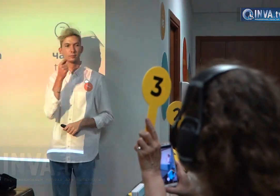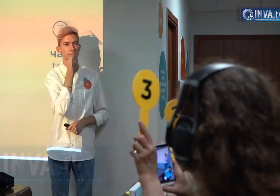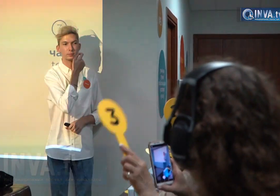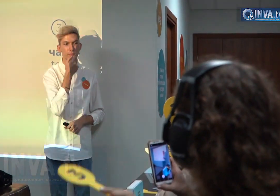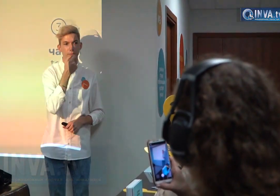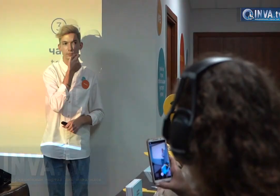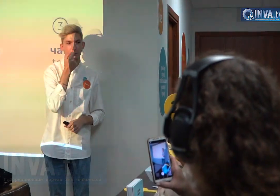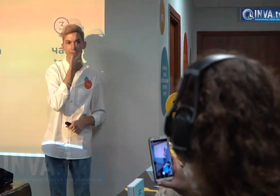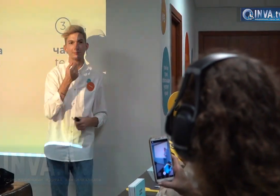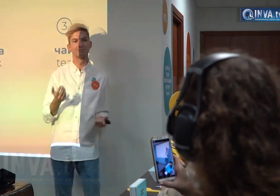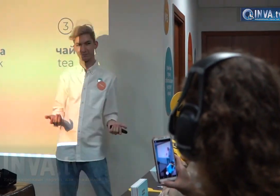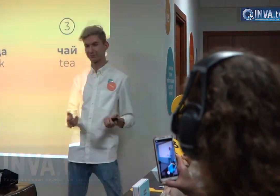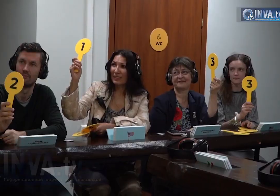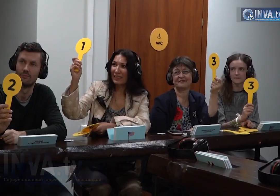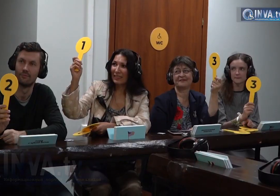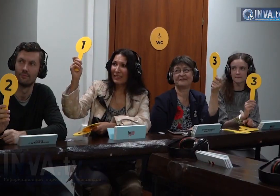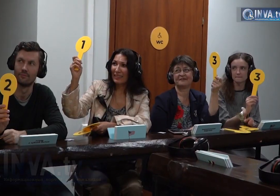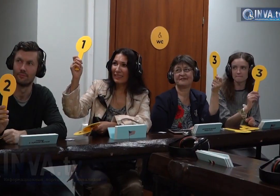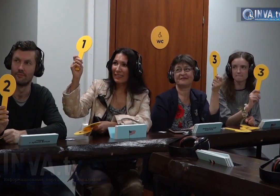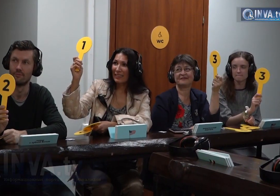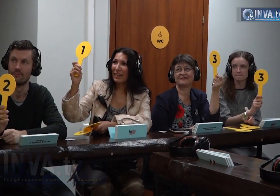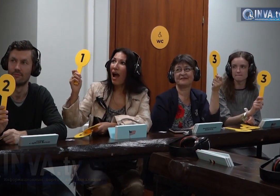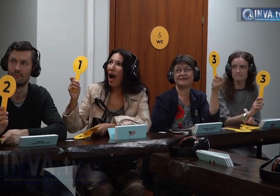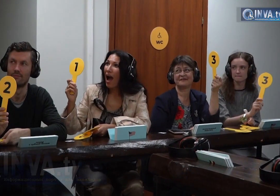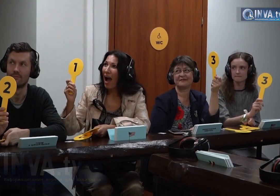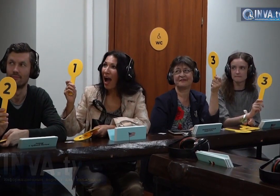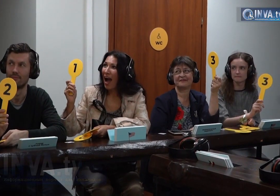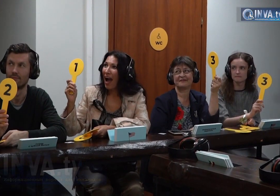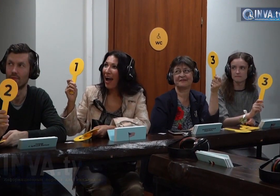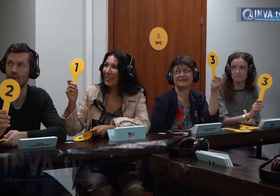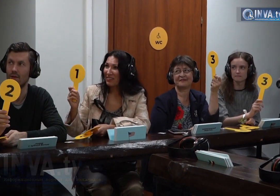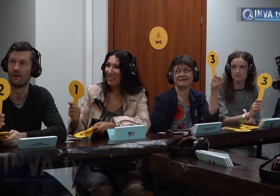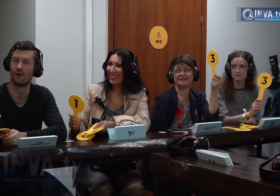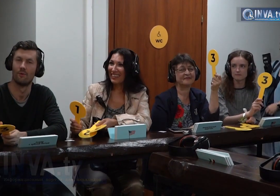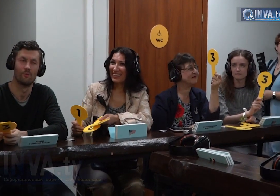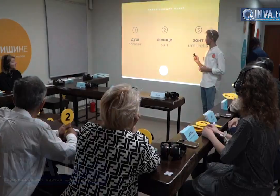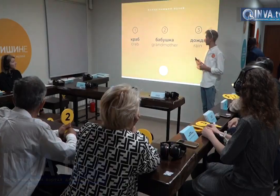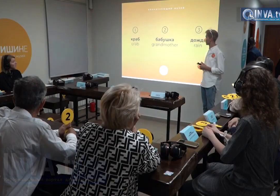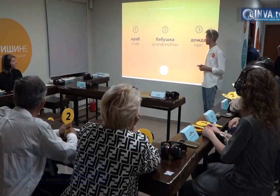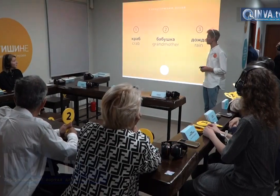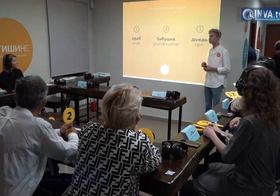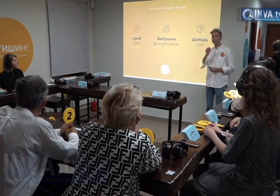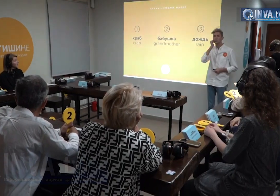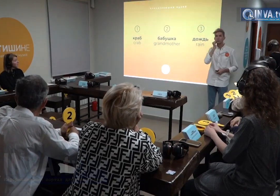Пройдя через непростые испытания – понять других, не слыша, а сказать – без слов, первые посетители